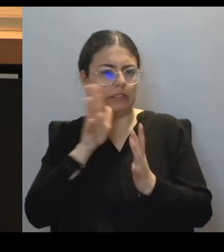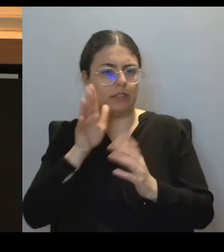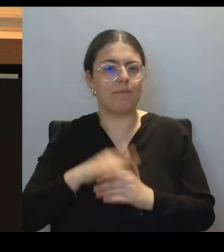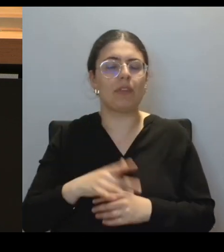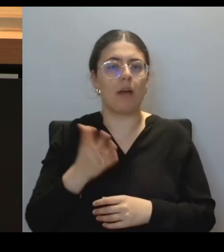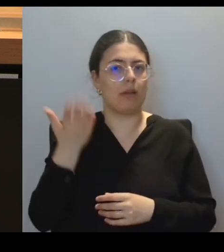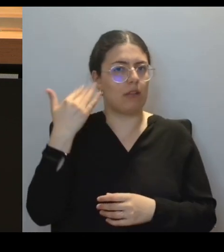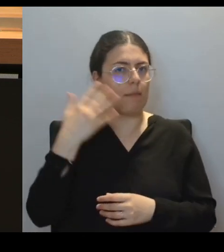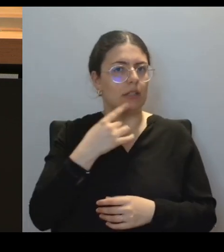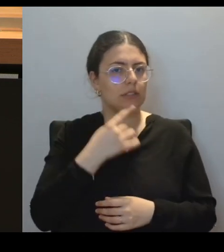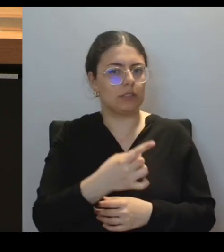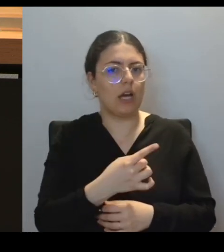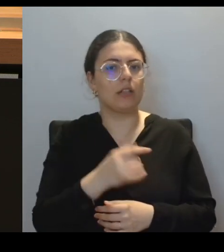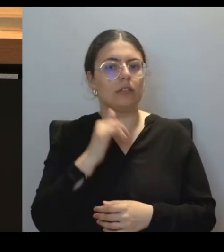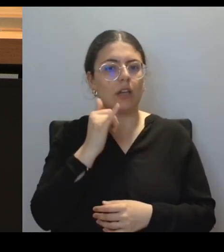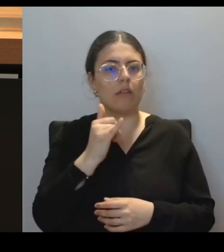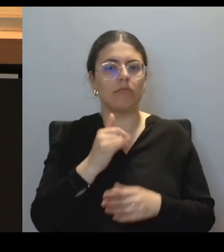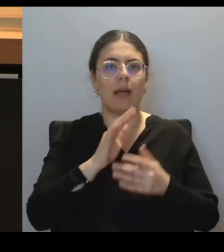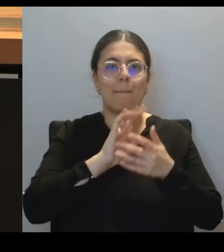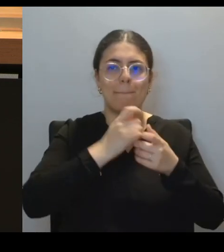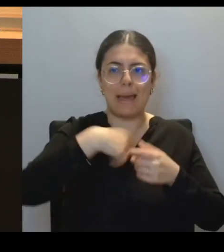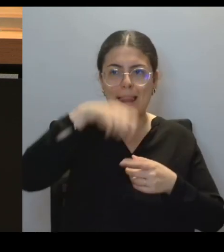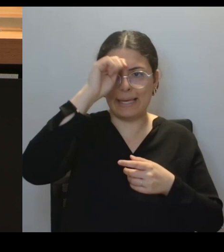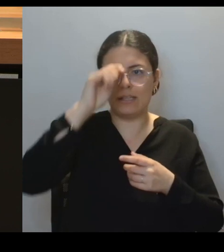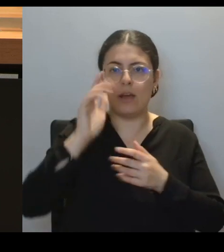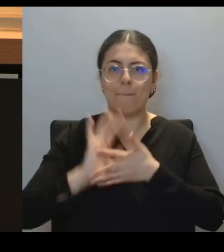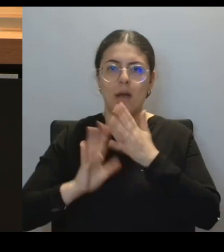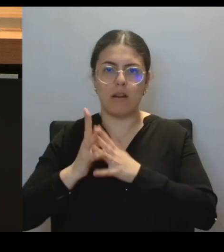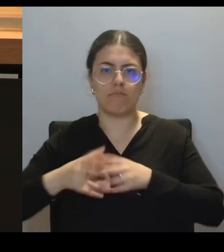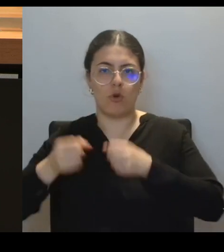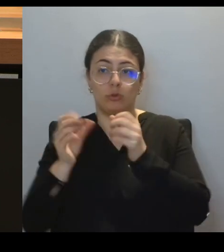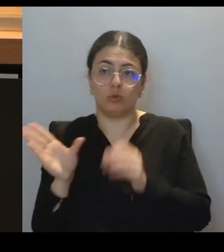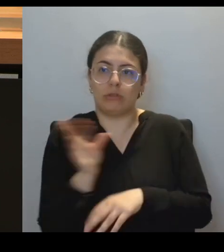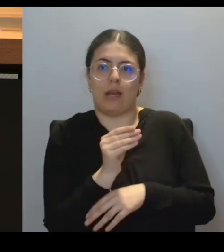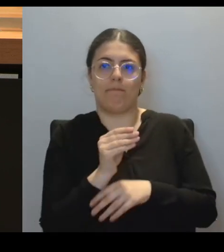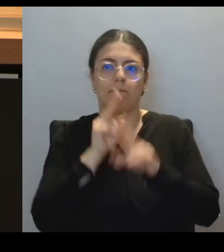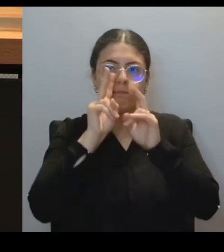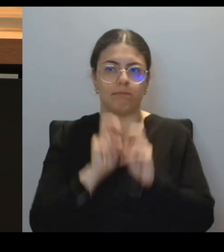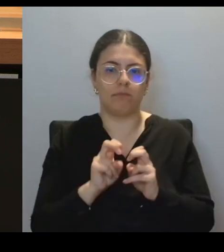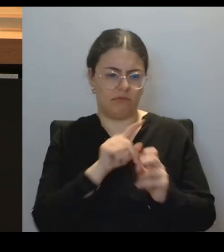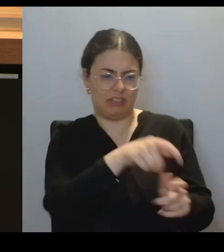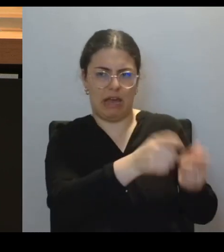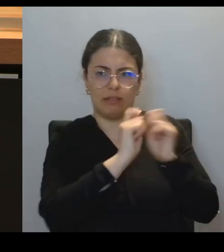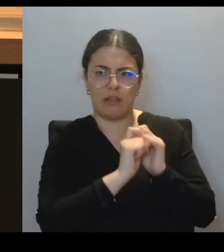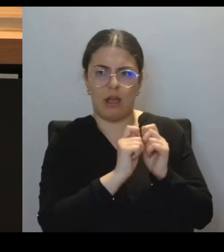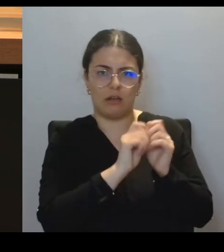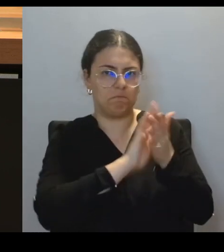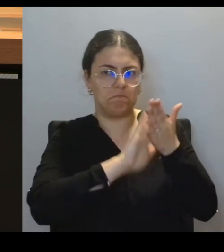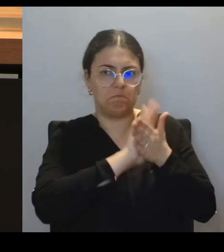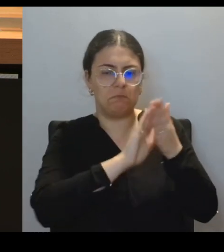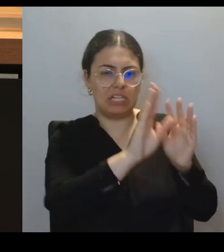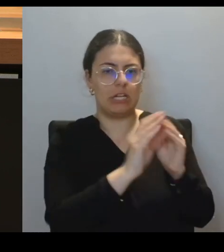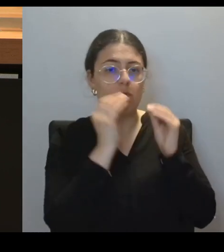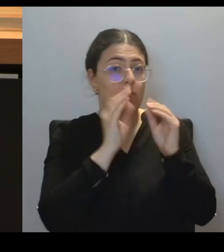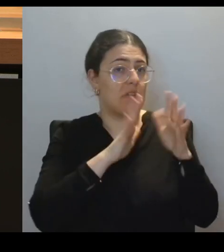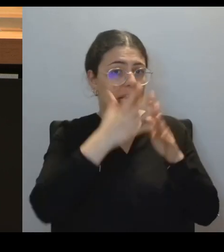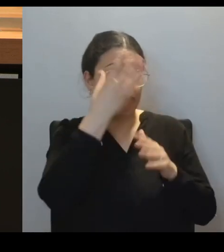Dazu sagt jetzt der Antrag nichts. Vielleicht wurde das vergessen. Ich bin jedenfalls der Meinung, dass es völlig richtig ist, die Metropolregion insgesamt